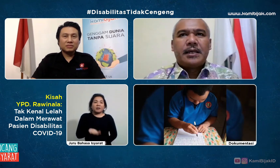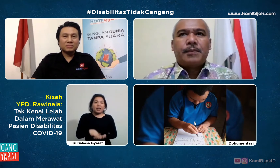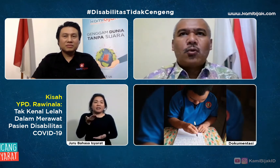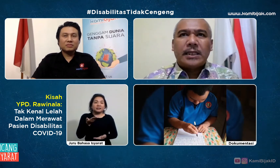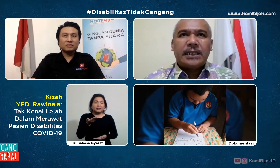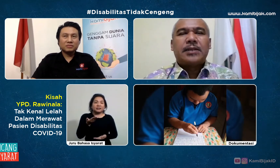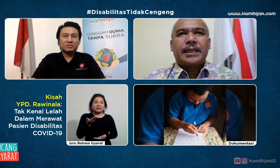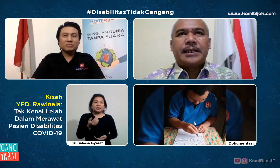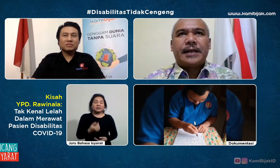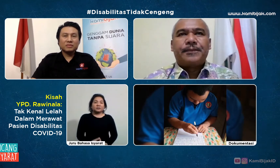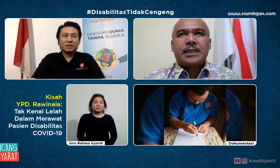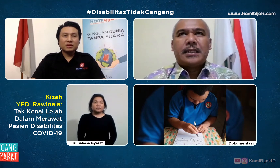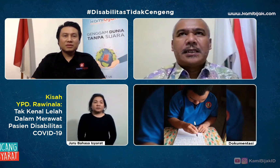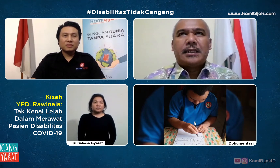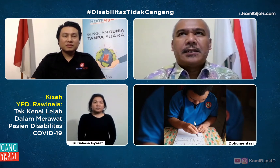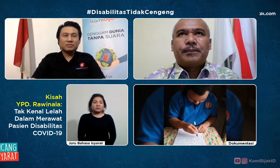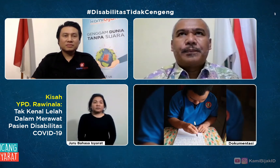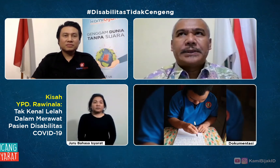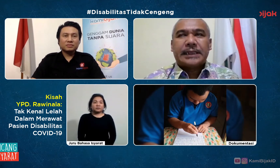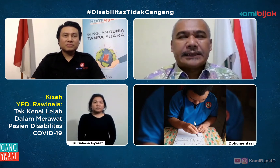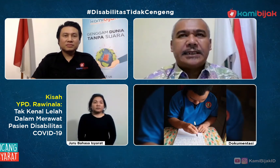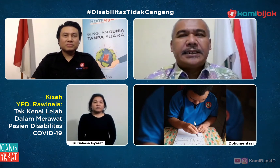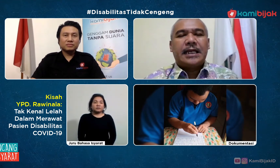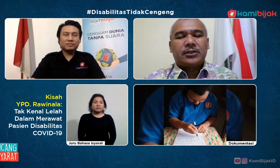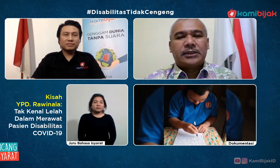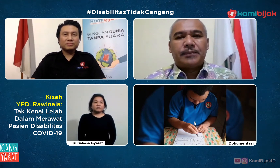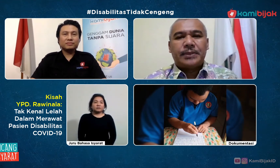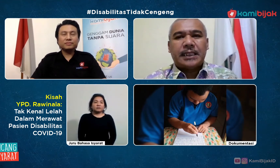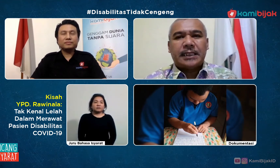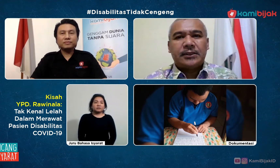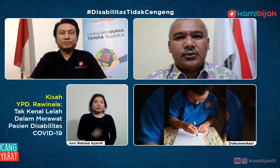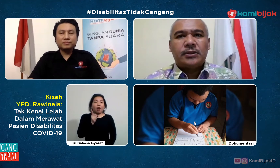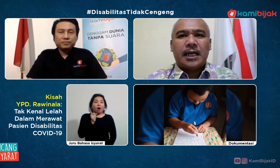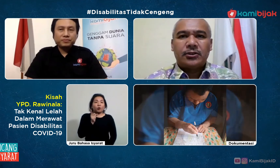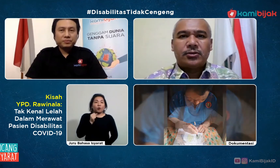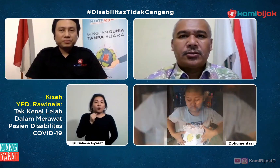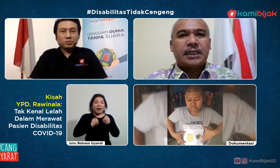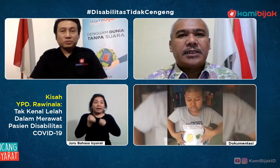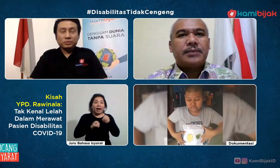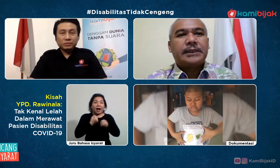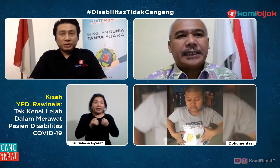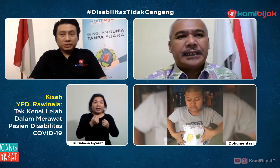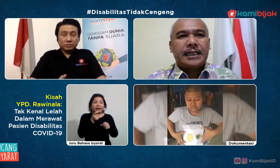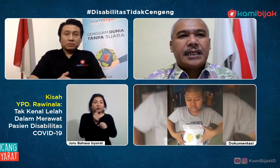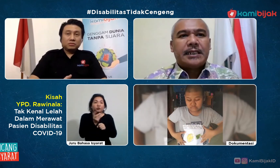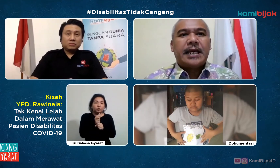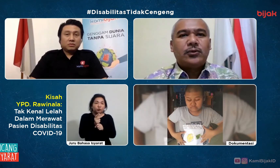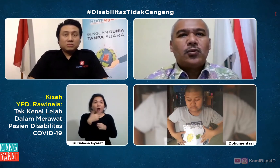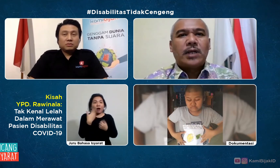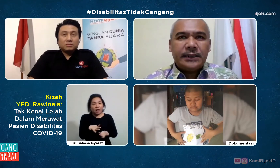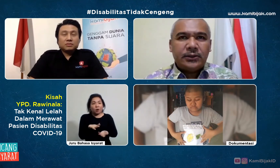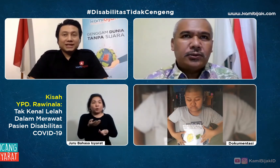pada penguatan kepada peserta didik atau disabilitas itu juga harus menjadi penting lingkungan itu